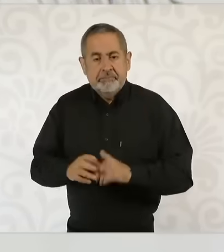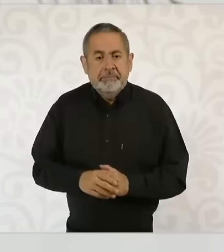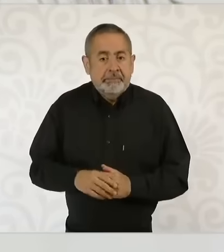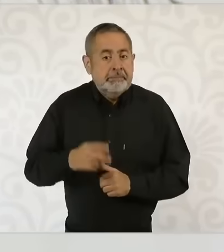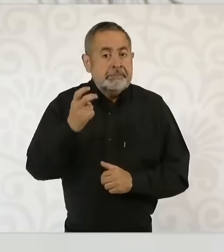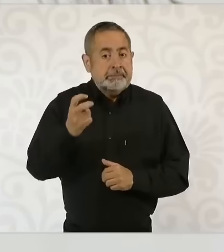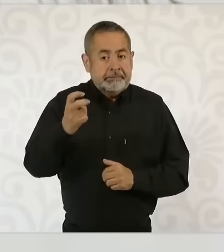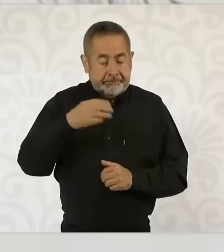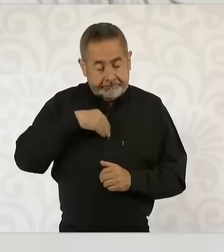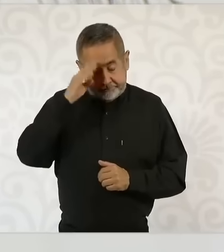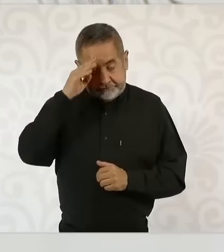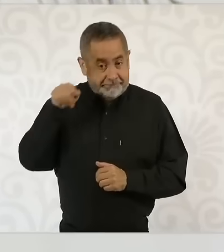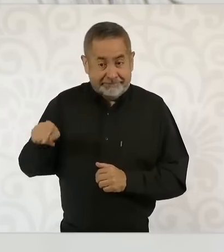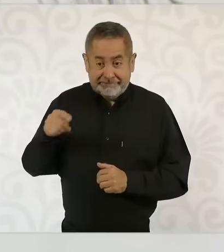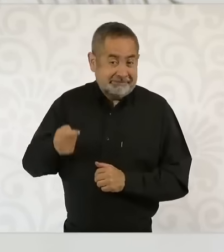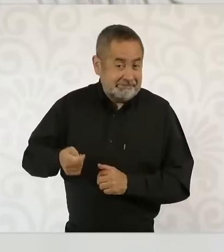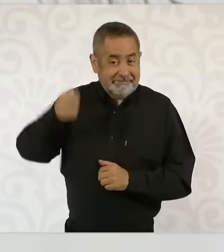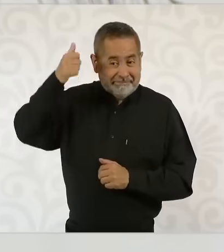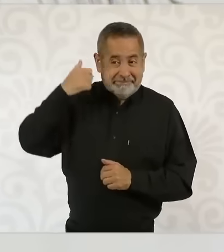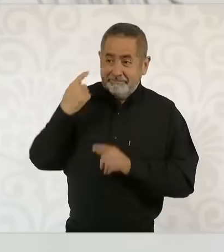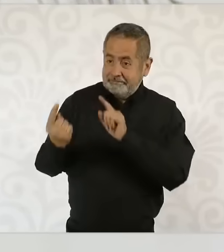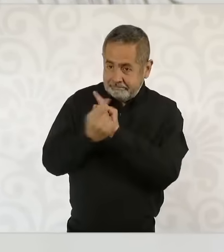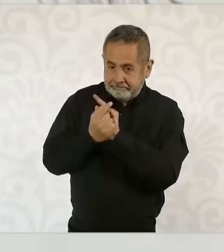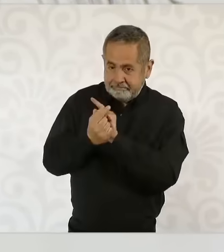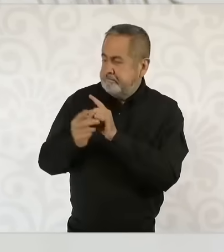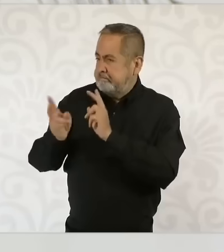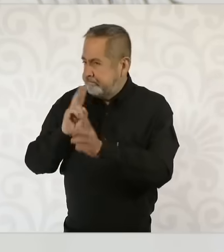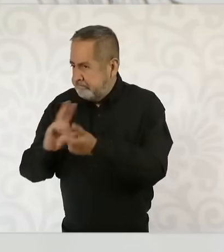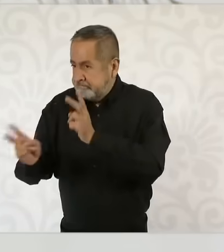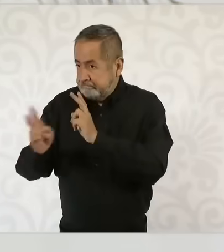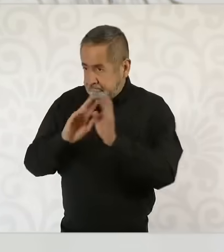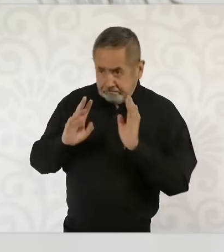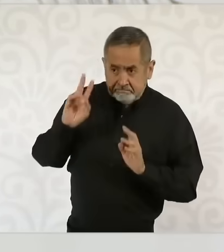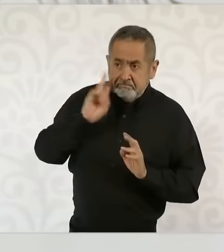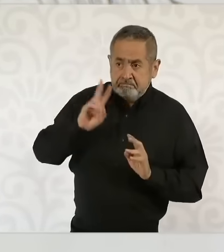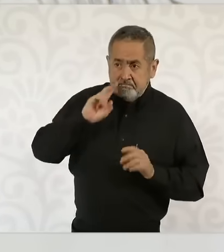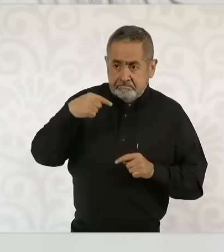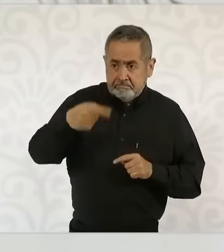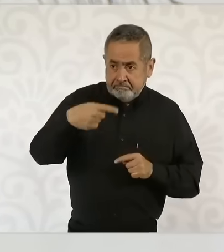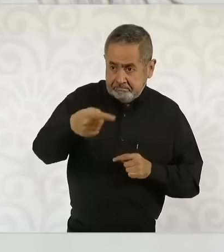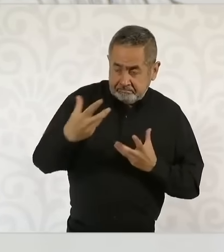desde la primera vez quedamos en que iba a haber esta eh este esta colaboración y ahora pues ya